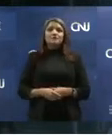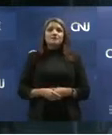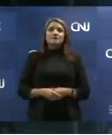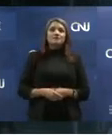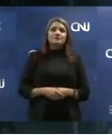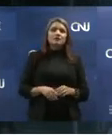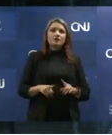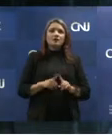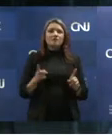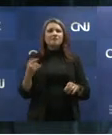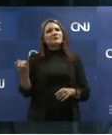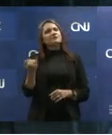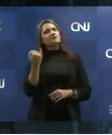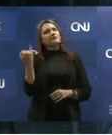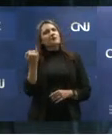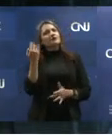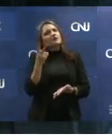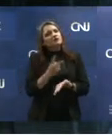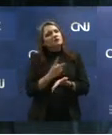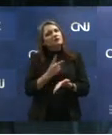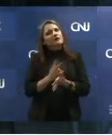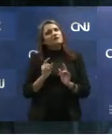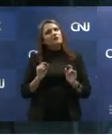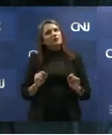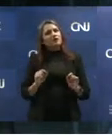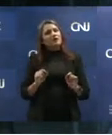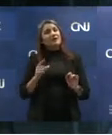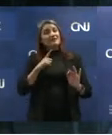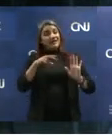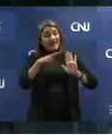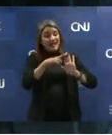no âmbito desse conselho é que nós fizemos uma regra que consigamos